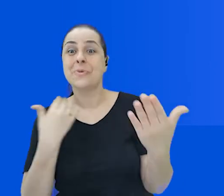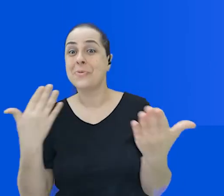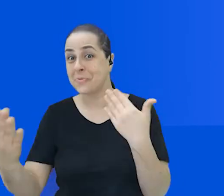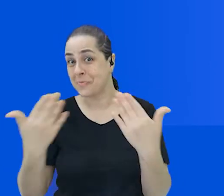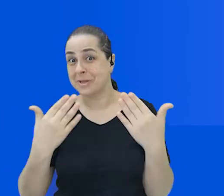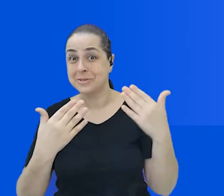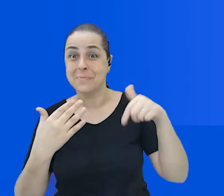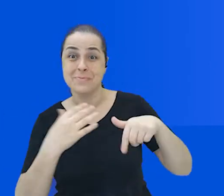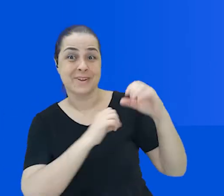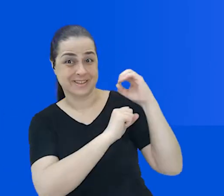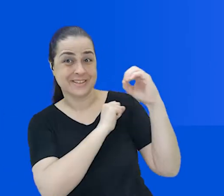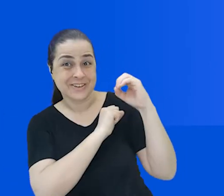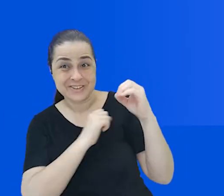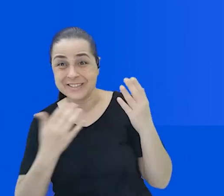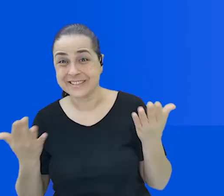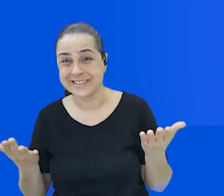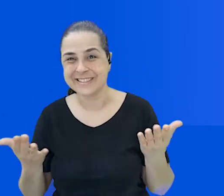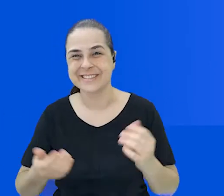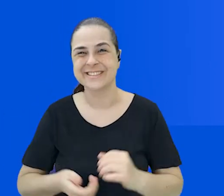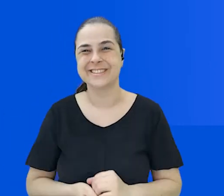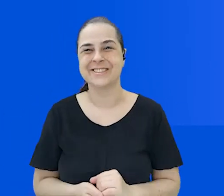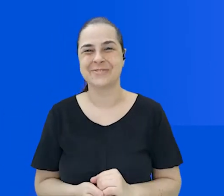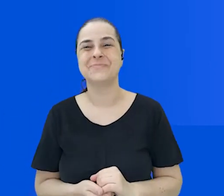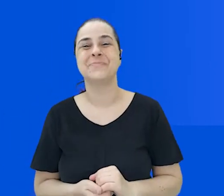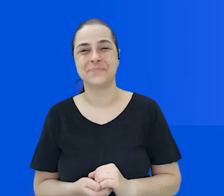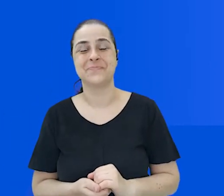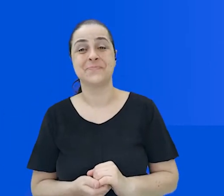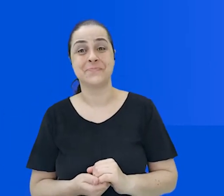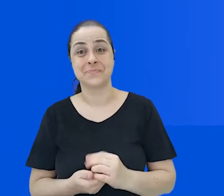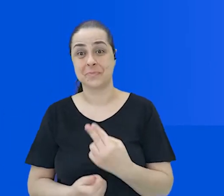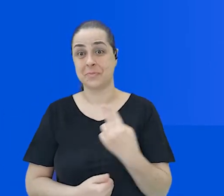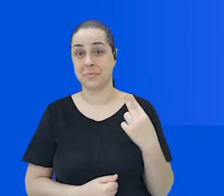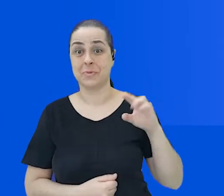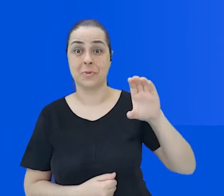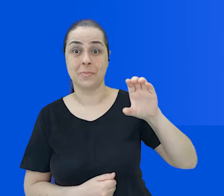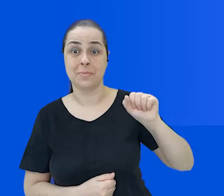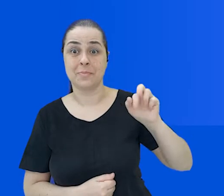O Bate-Papo Carlotas na verdade. Bom, meu nome é Carla.